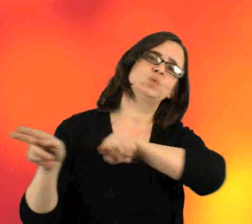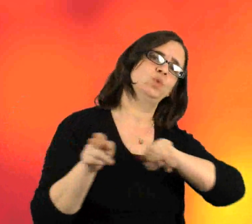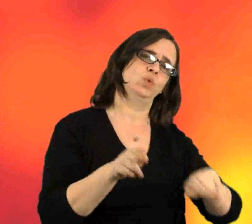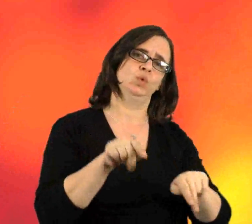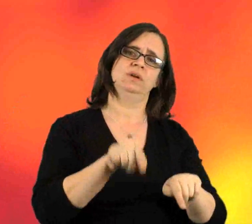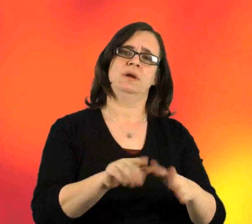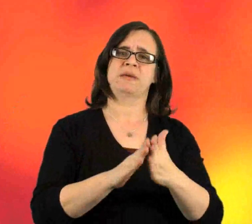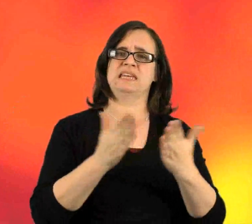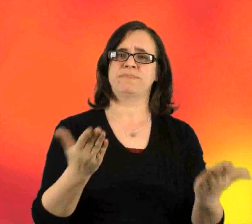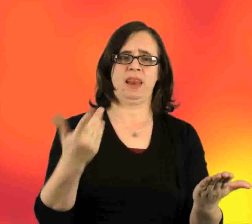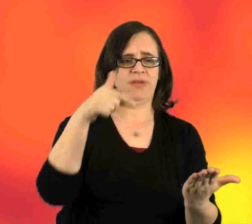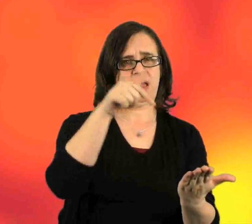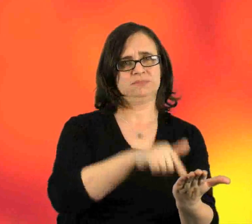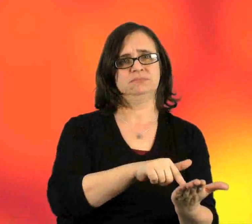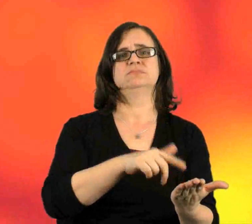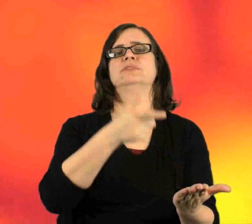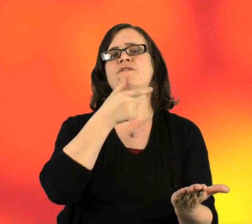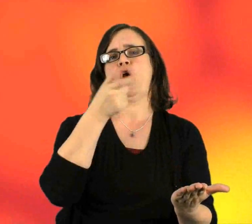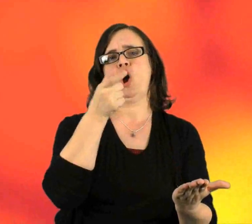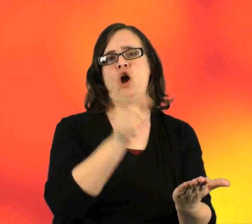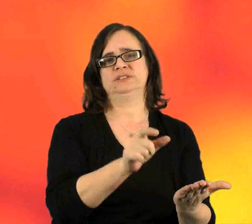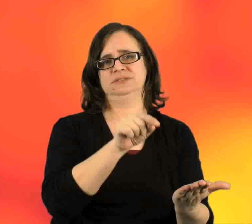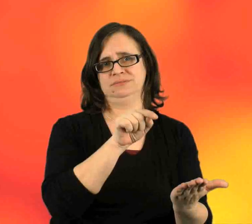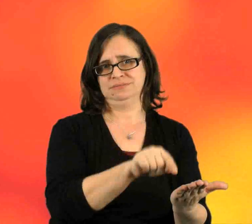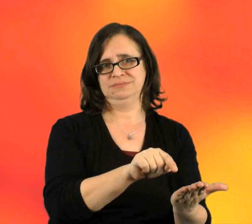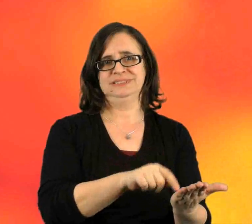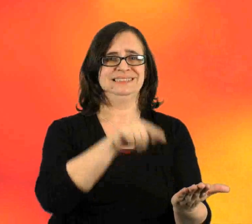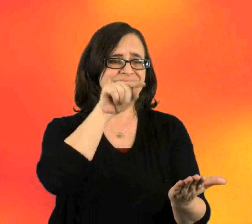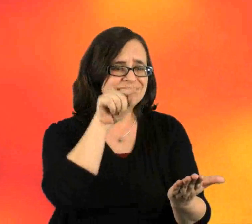Sondern zurück zu kehren zur Bibel als Lebensgrundlage